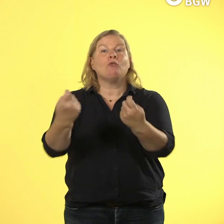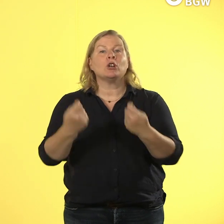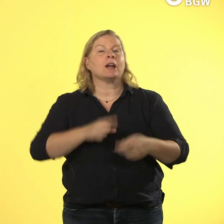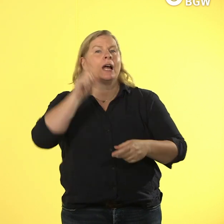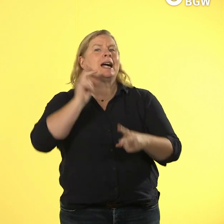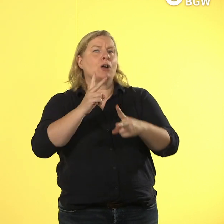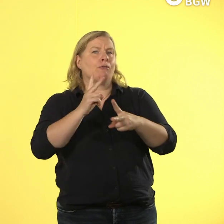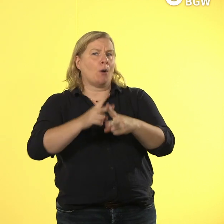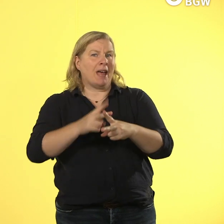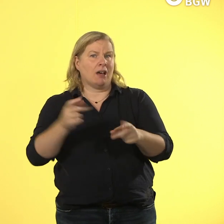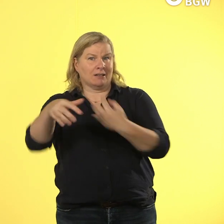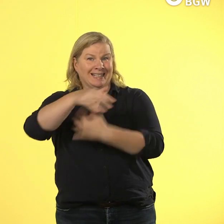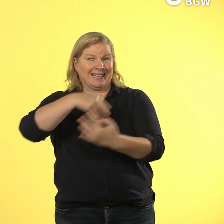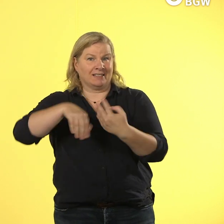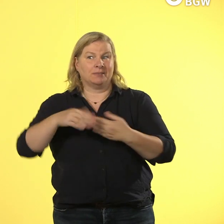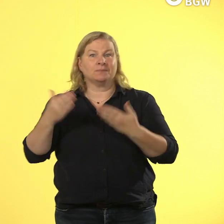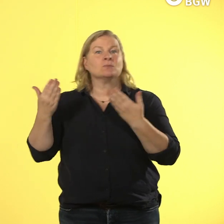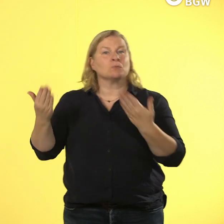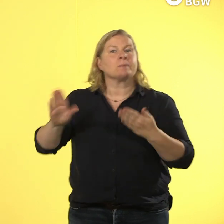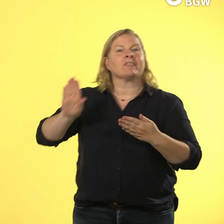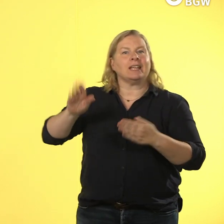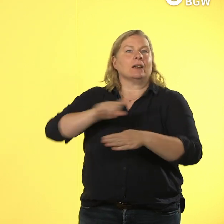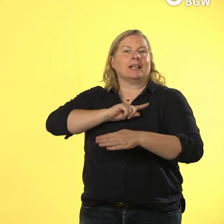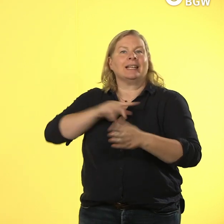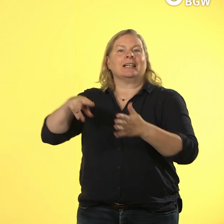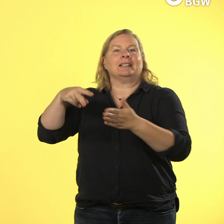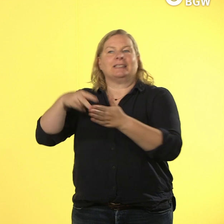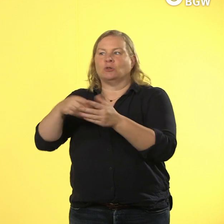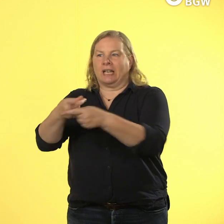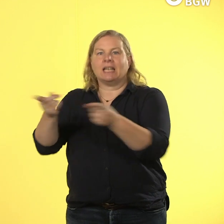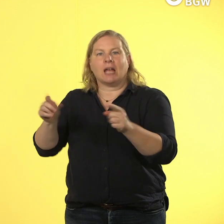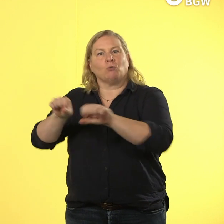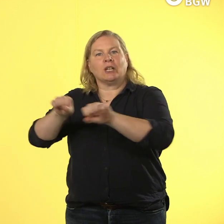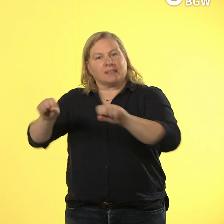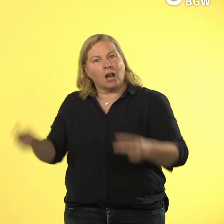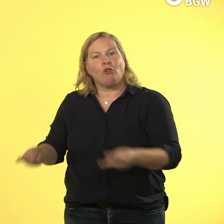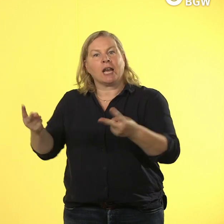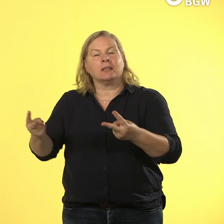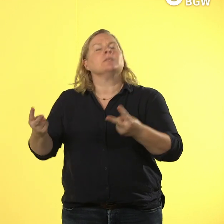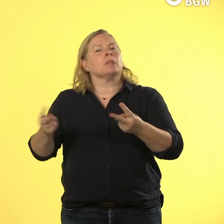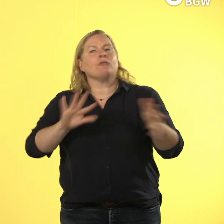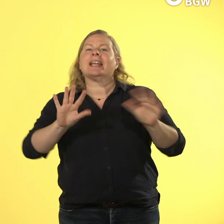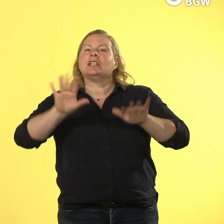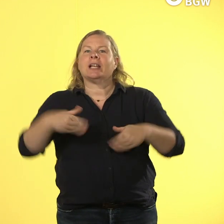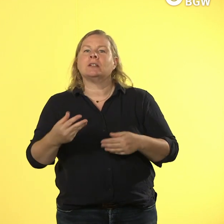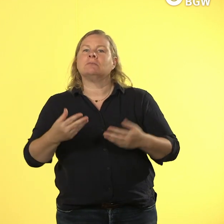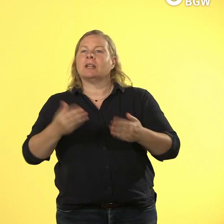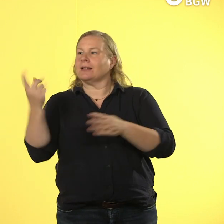Ihren Zigarettenkonsum selbst entscheidet. Das wird ihr bis jetzt strukturiert. Diese Information führt dazu, dass ich furchtbar mich aufrege. Ich gehe nach Hause.